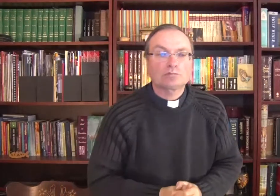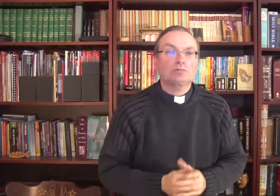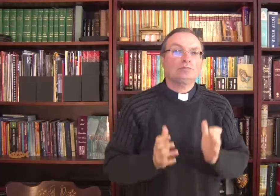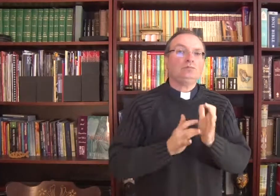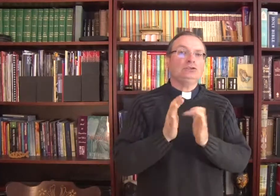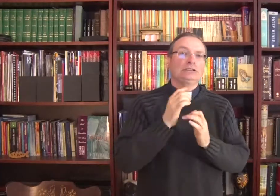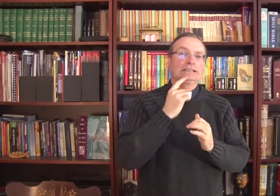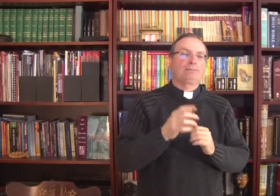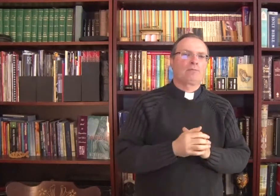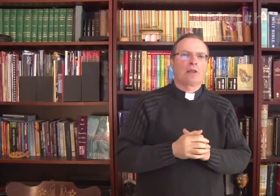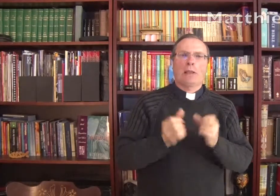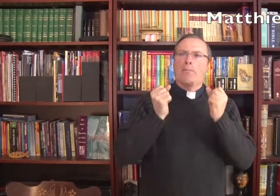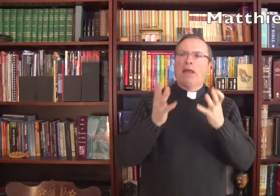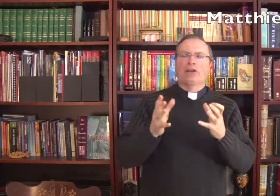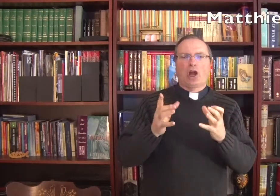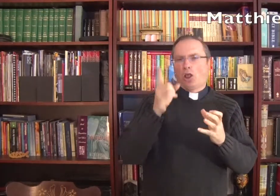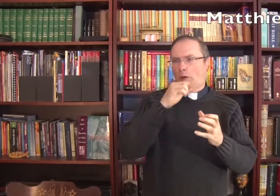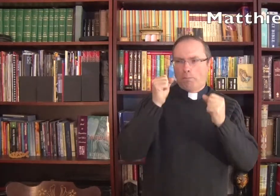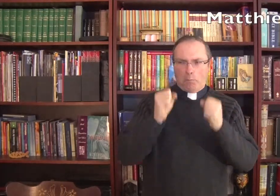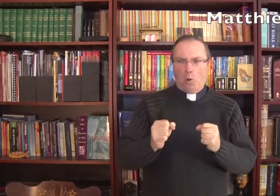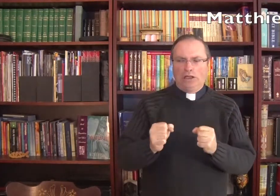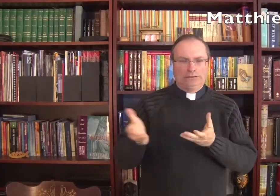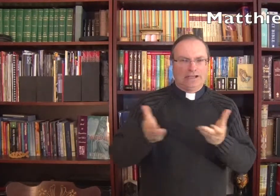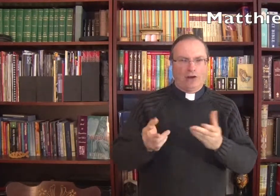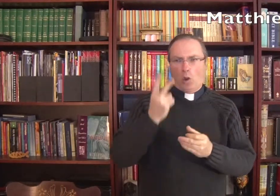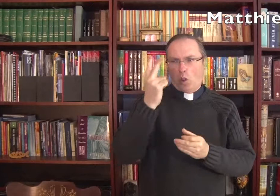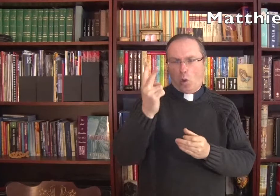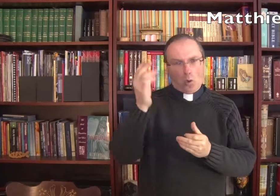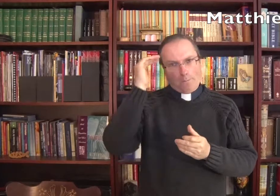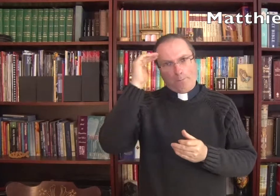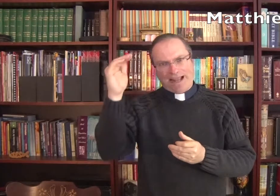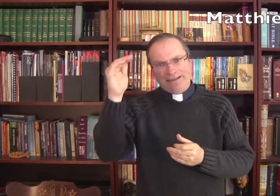Jésus disait: Personne ne peut servir deux maîtres,